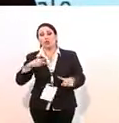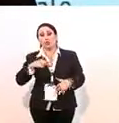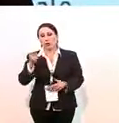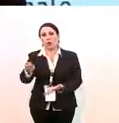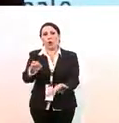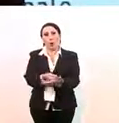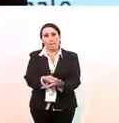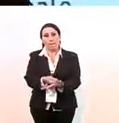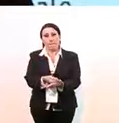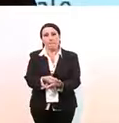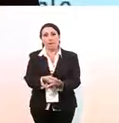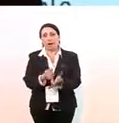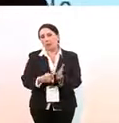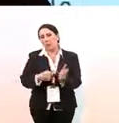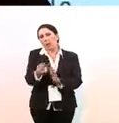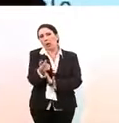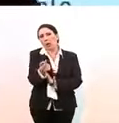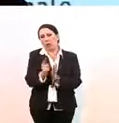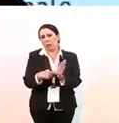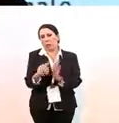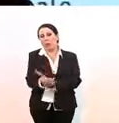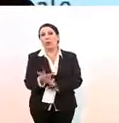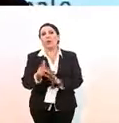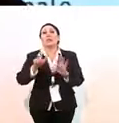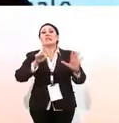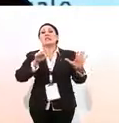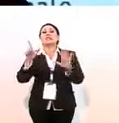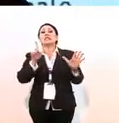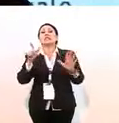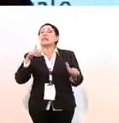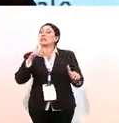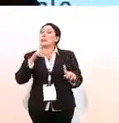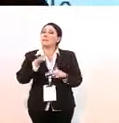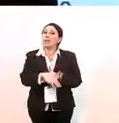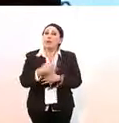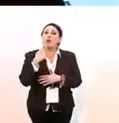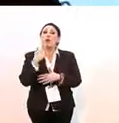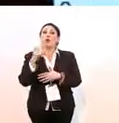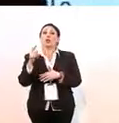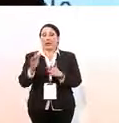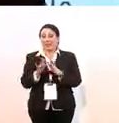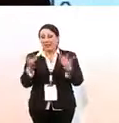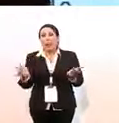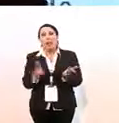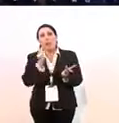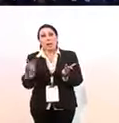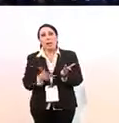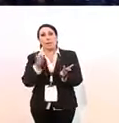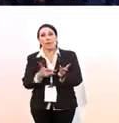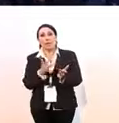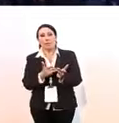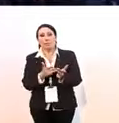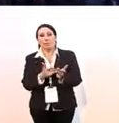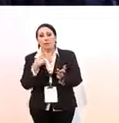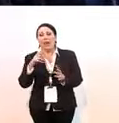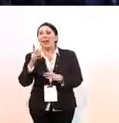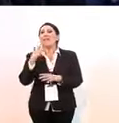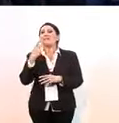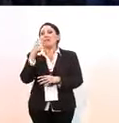nel giro di qualche mese, 7 milioni e 800mila libri e vedere un diciottenne che compra un